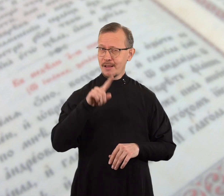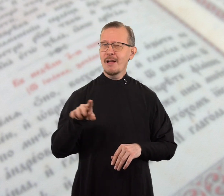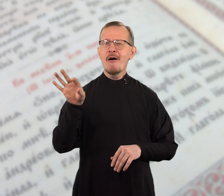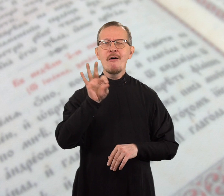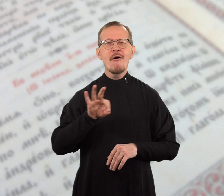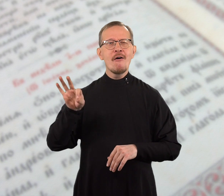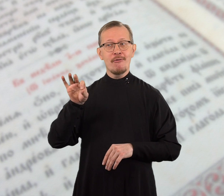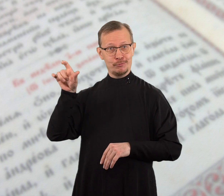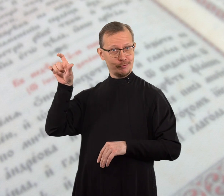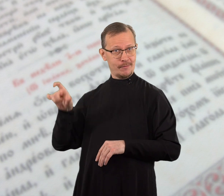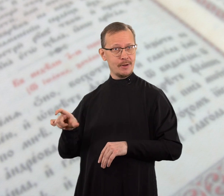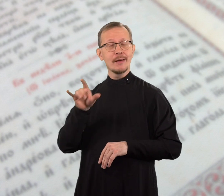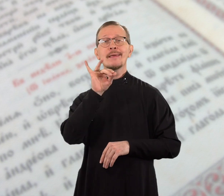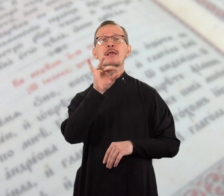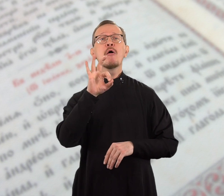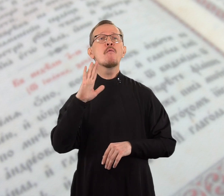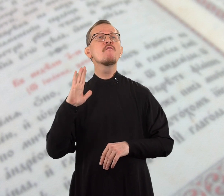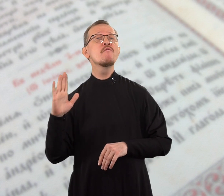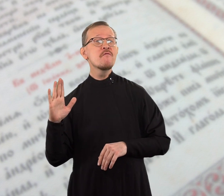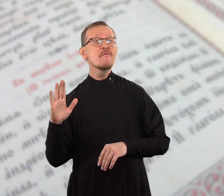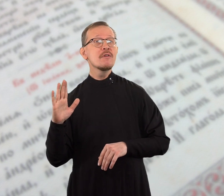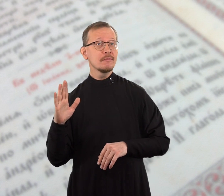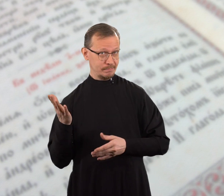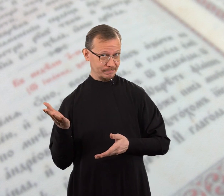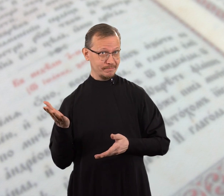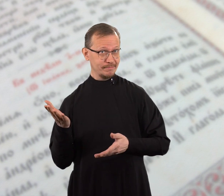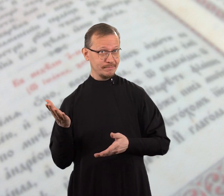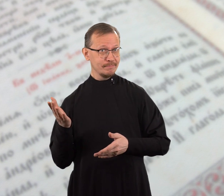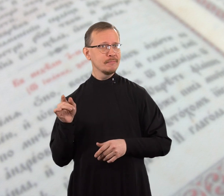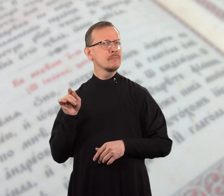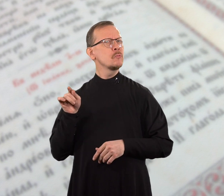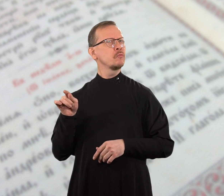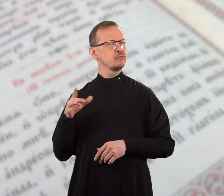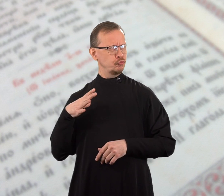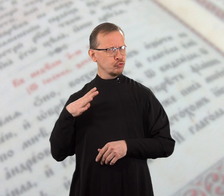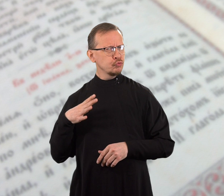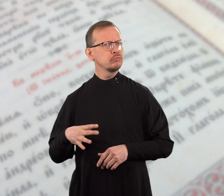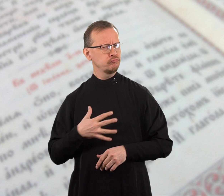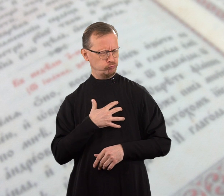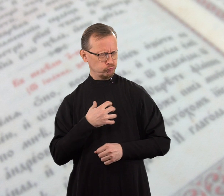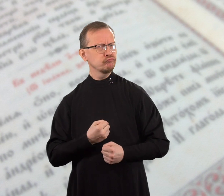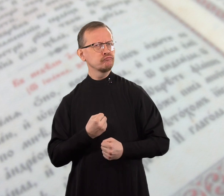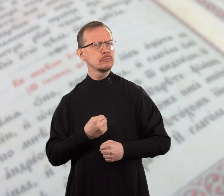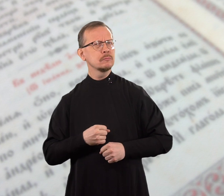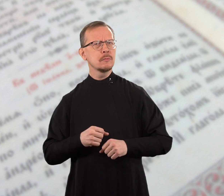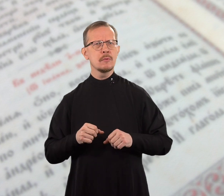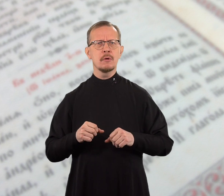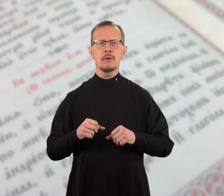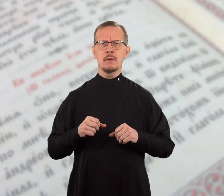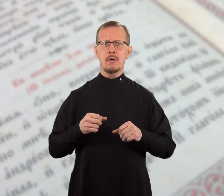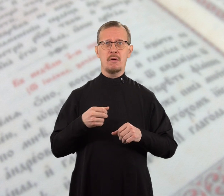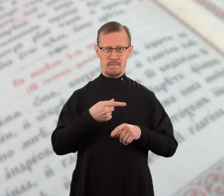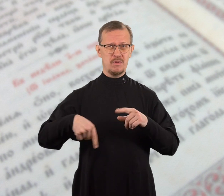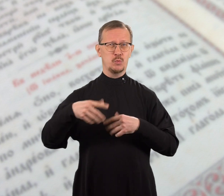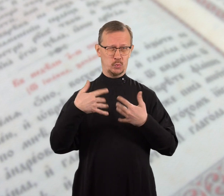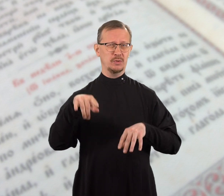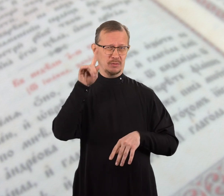Вы знаете об Иове, много претерпевшем,